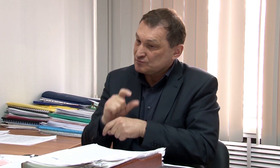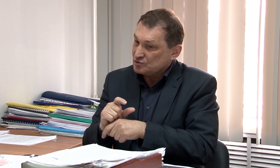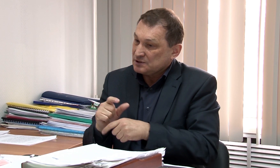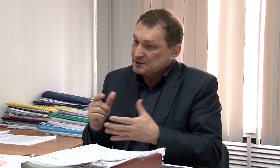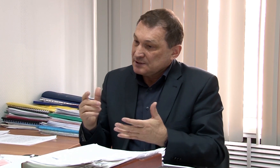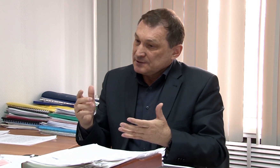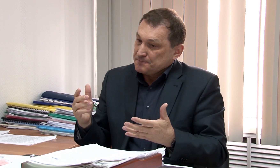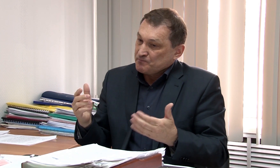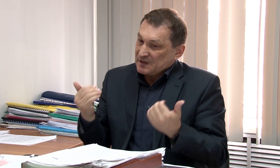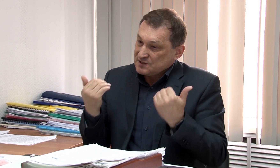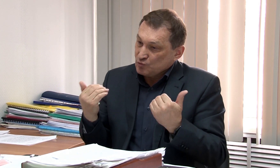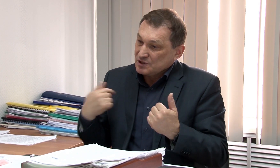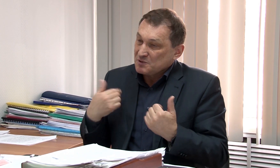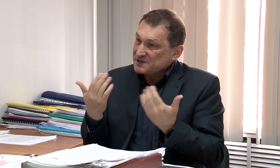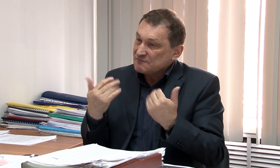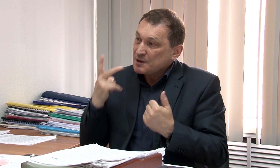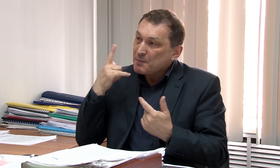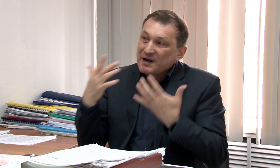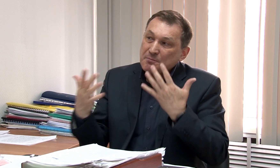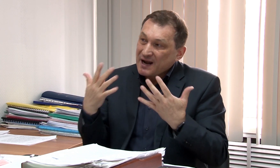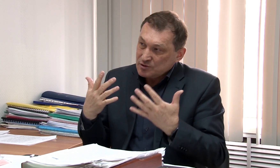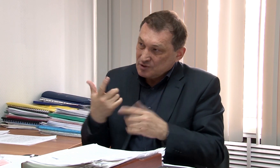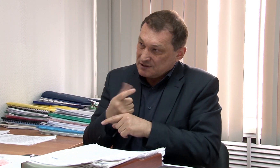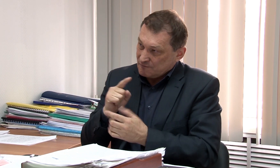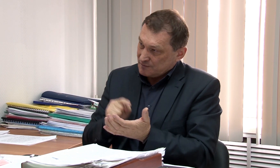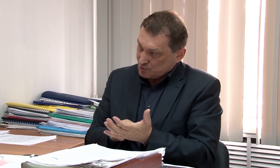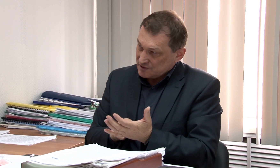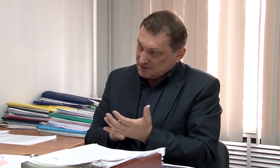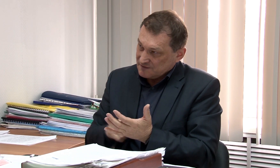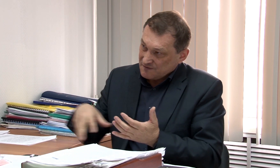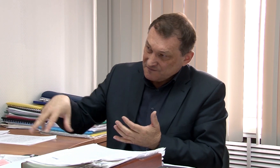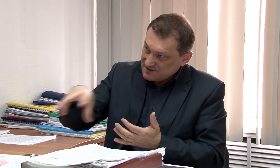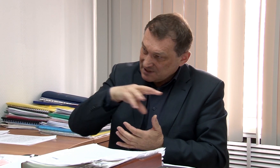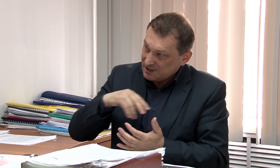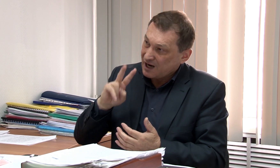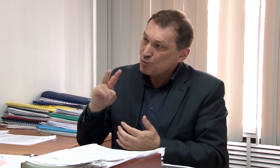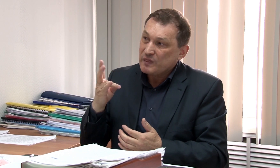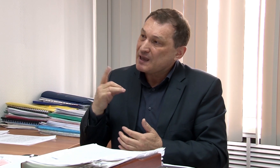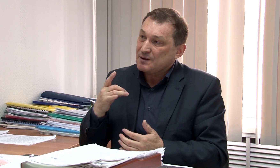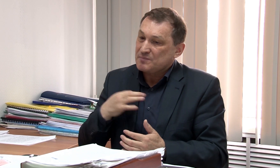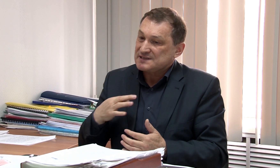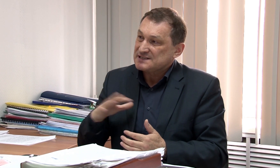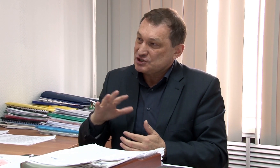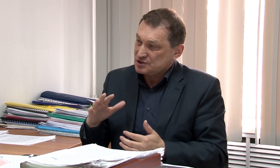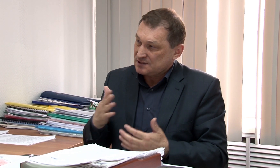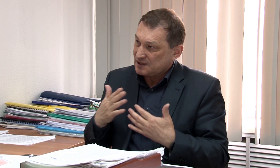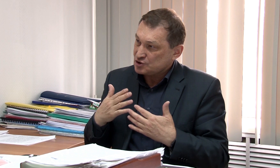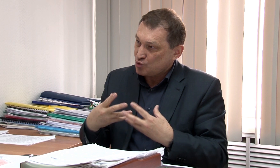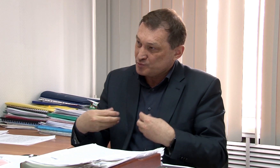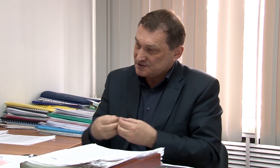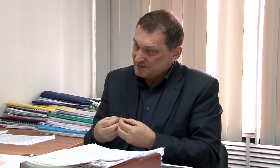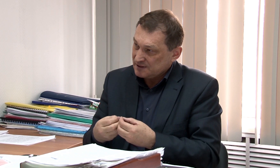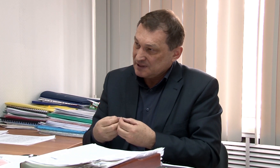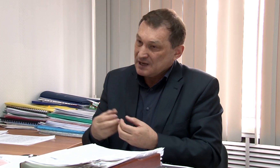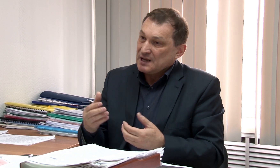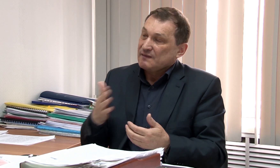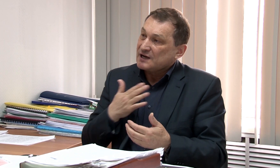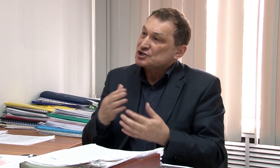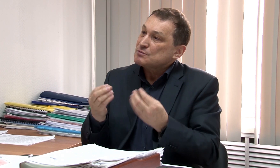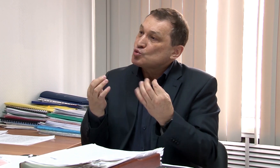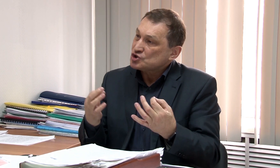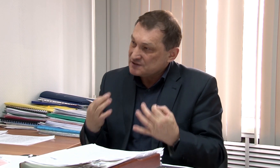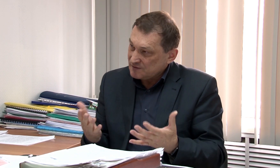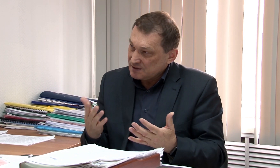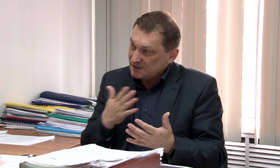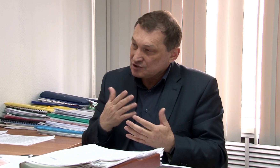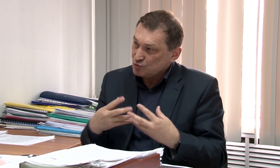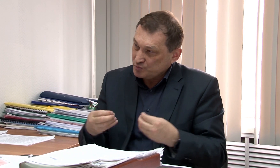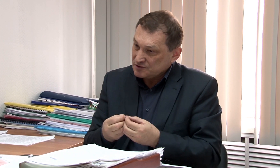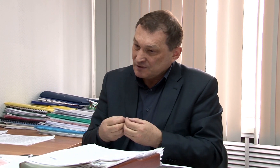...поэтому сегодня мы призываем к пониманию этого вопроса всех, кому небезразлично наше Общество.